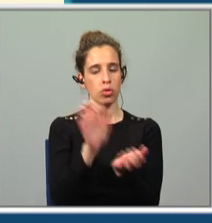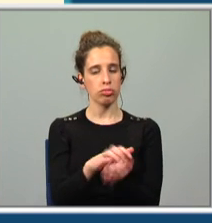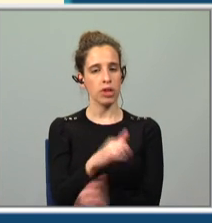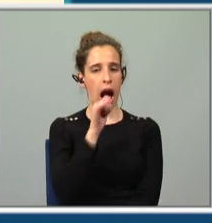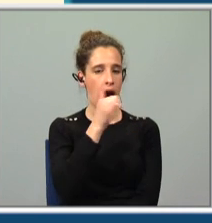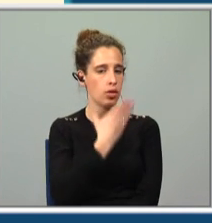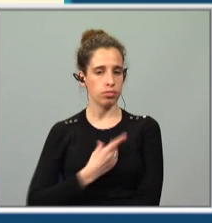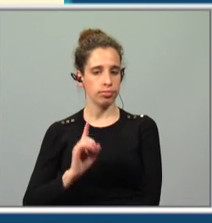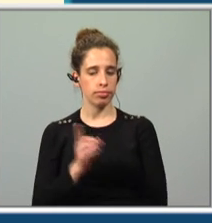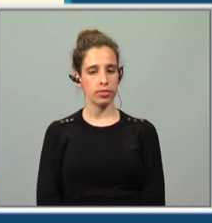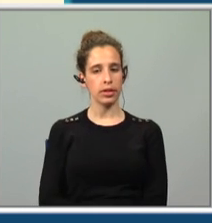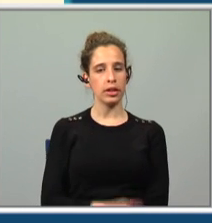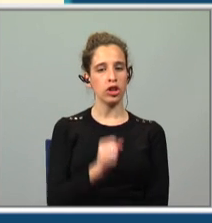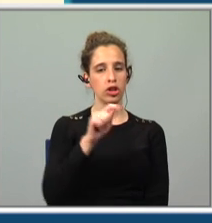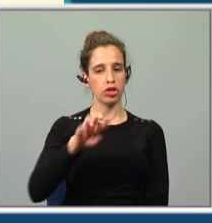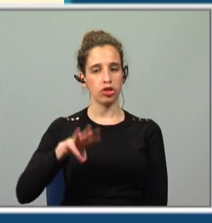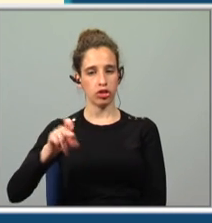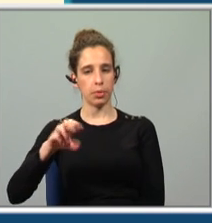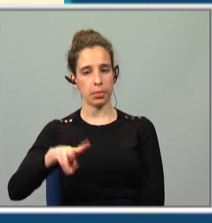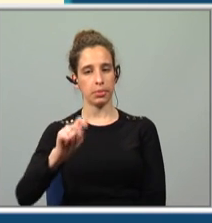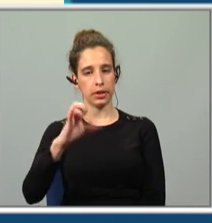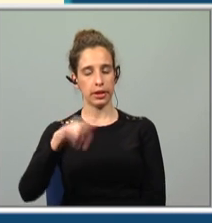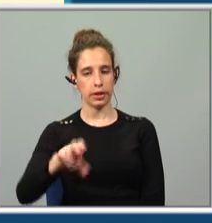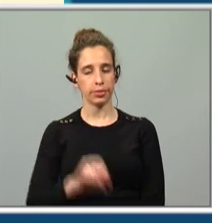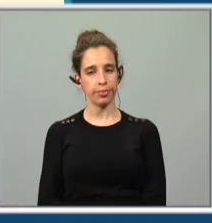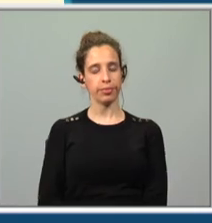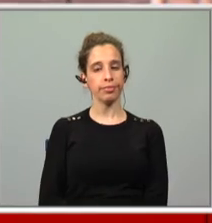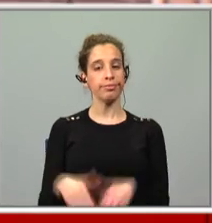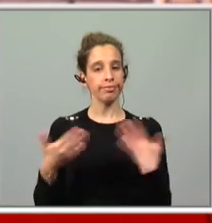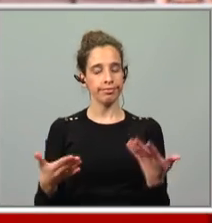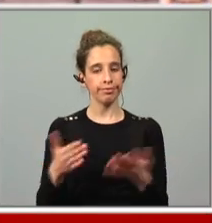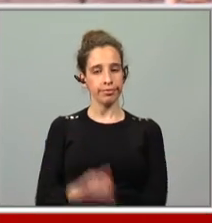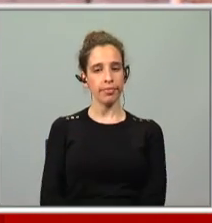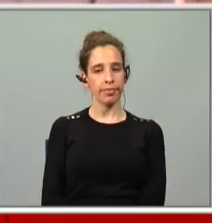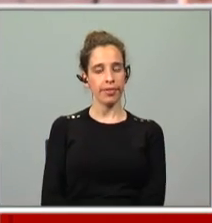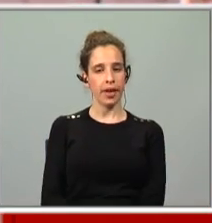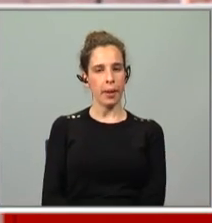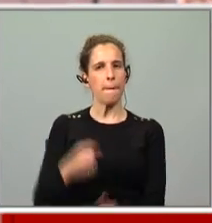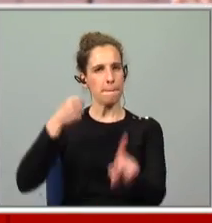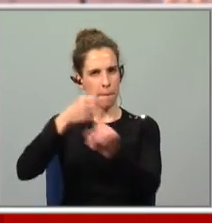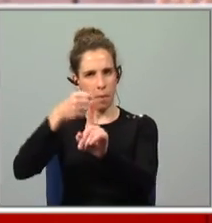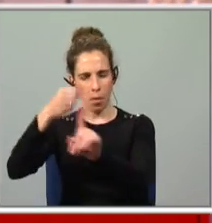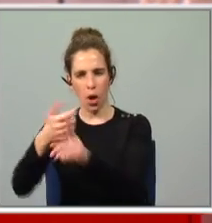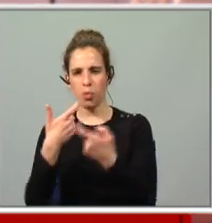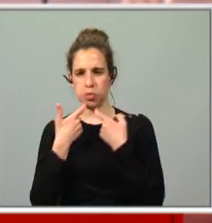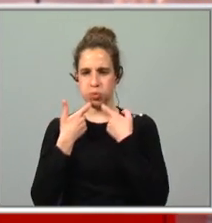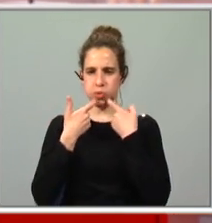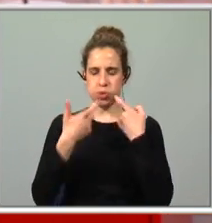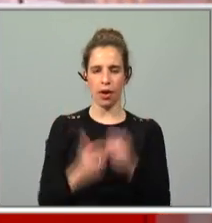não gostava de água de Gemma merino e muitas missões agentes secreto 不喜歡 Gemma 美利奴水和許多特工任務